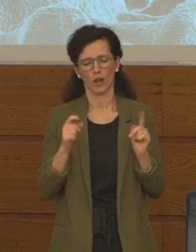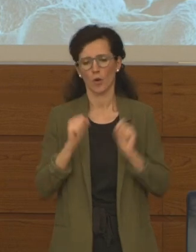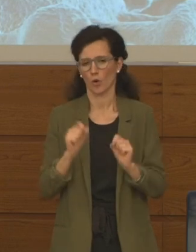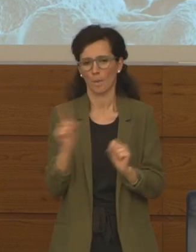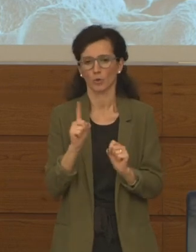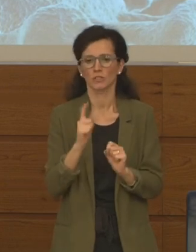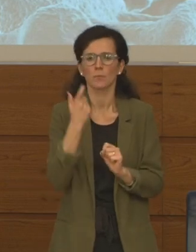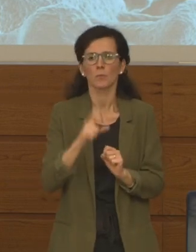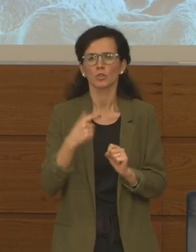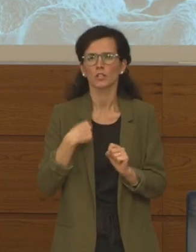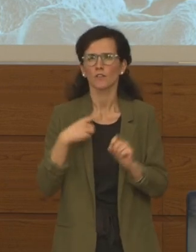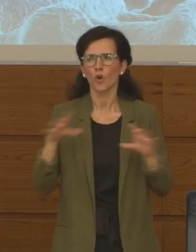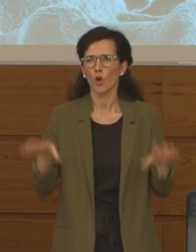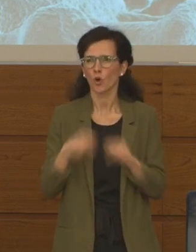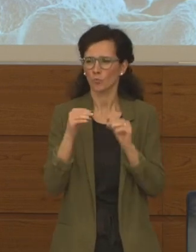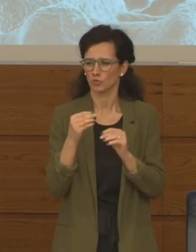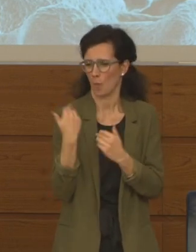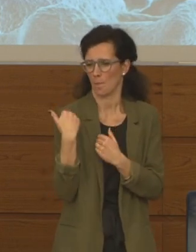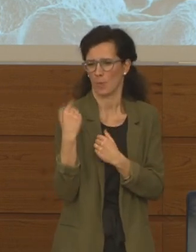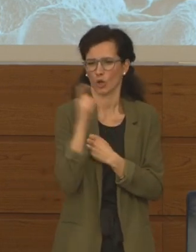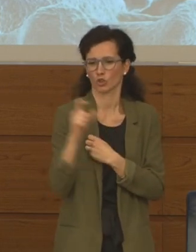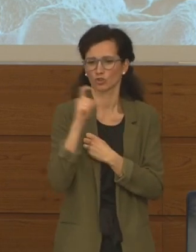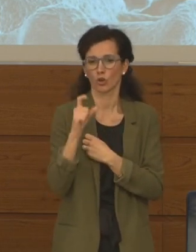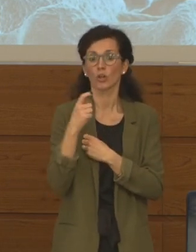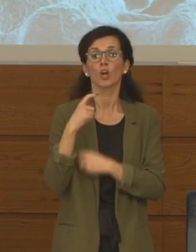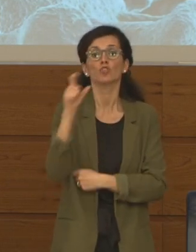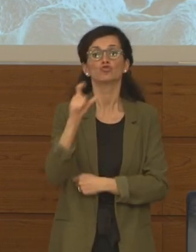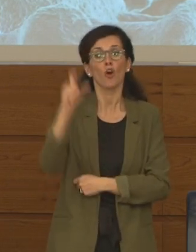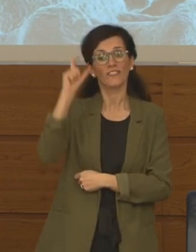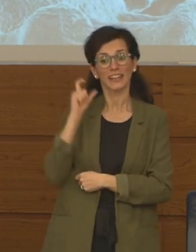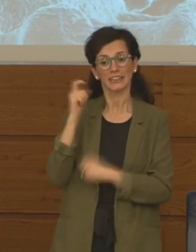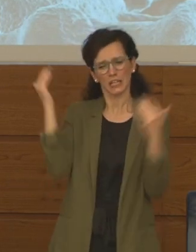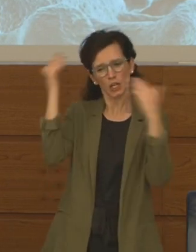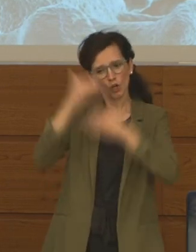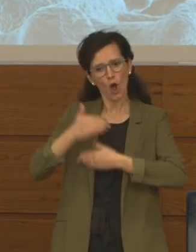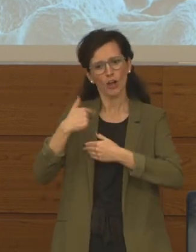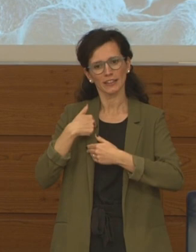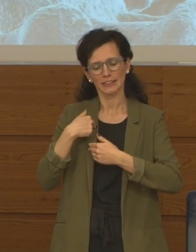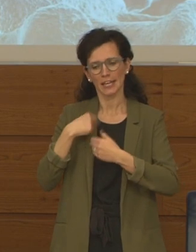abbiamo fatto la prima nottata giovedì scorso, da quando il